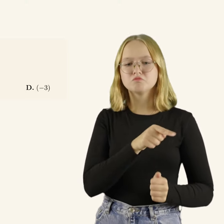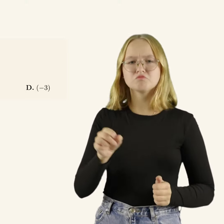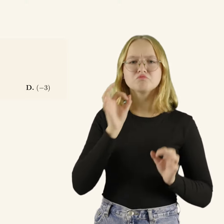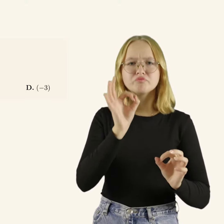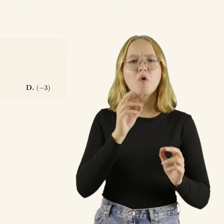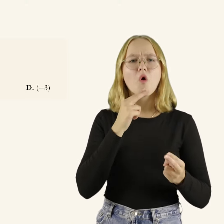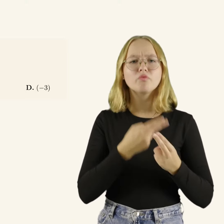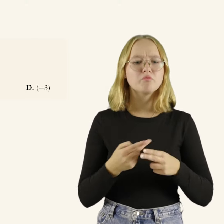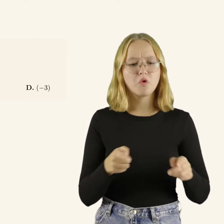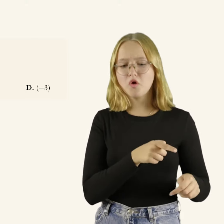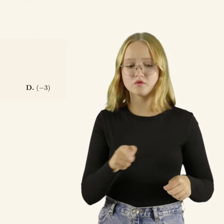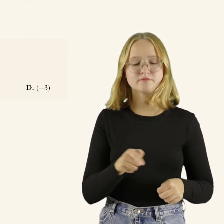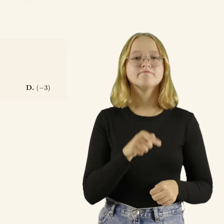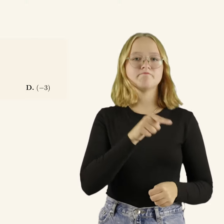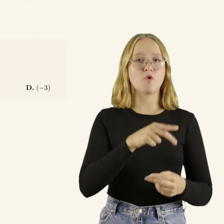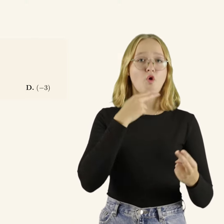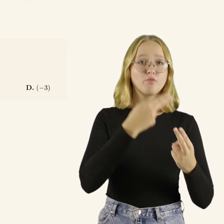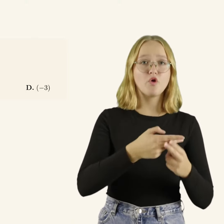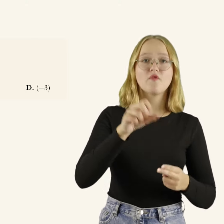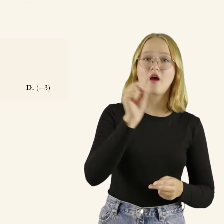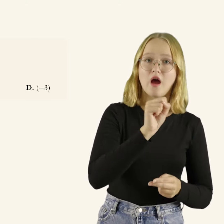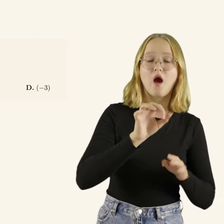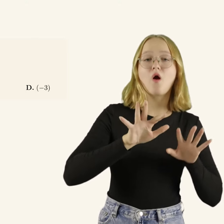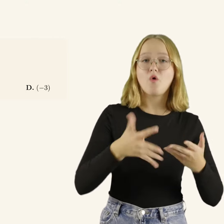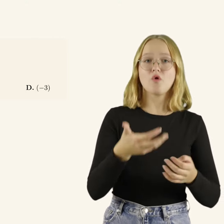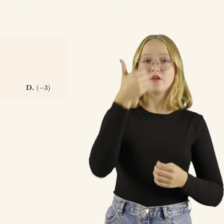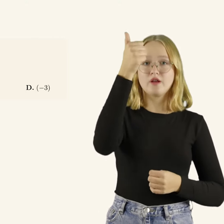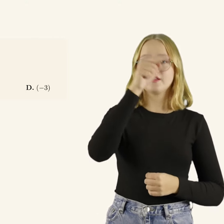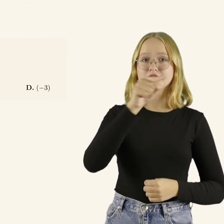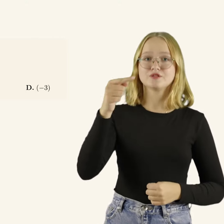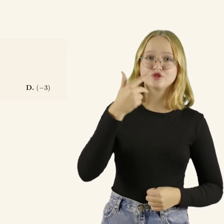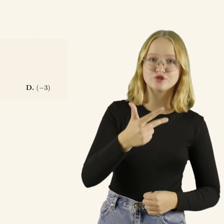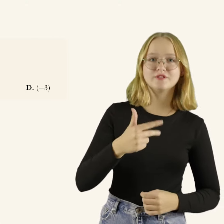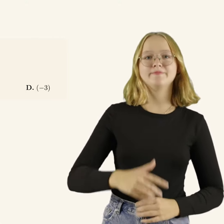Prawidłowa odpowiedź to A, czyli ⅓